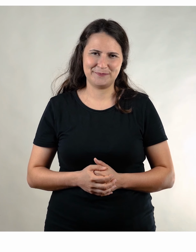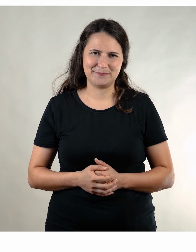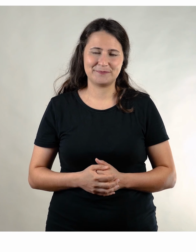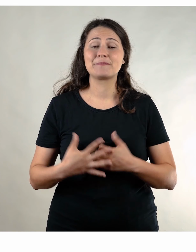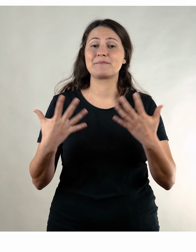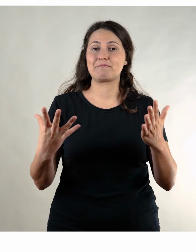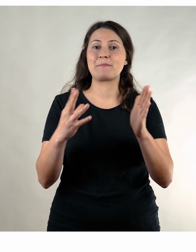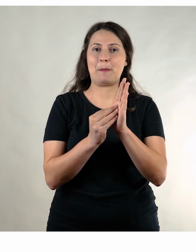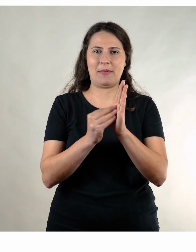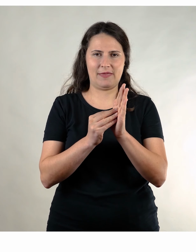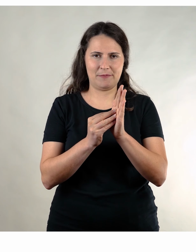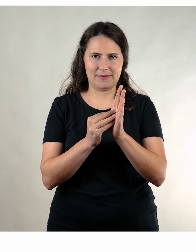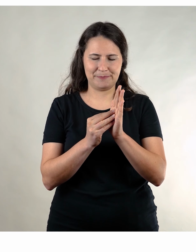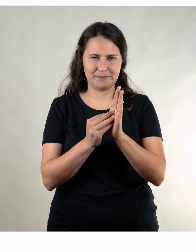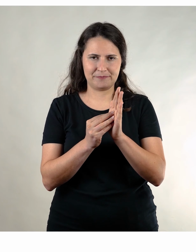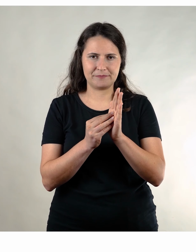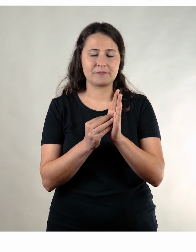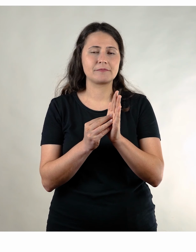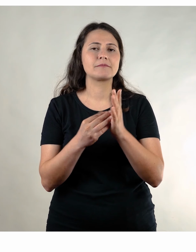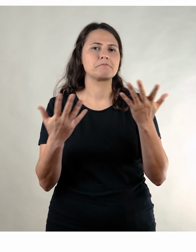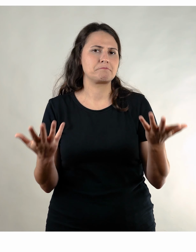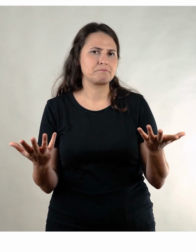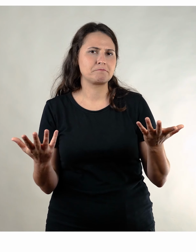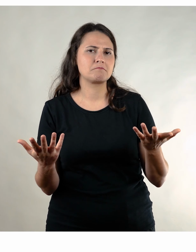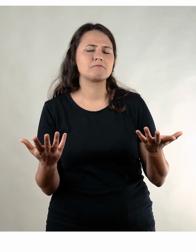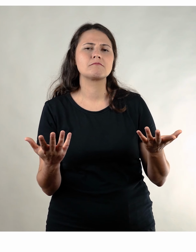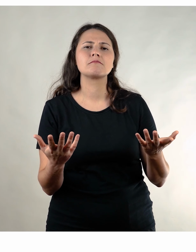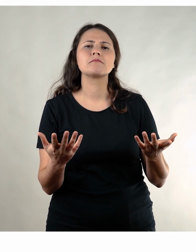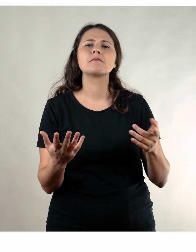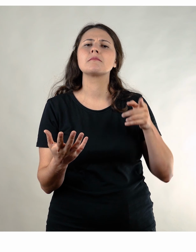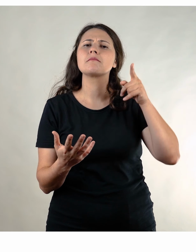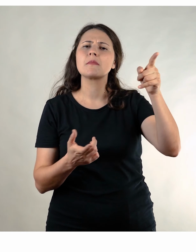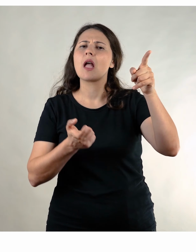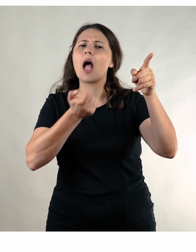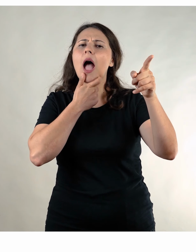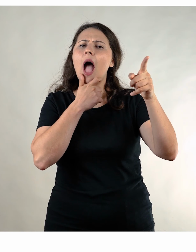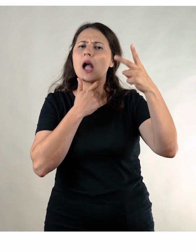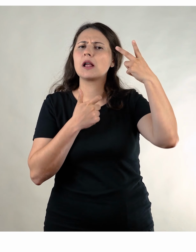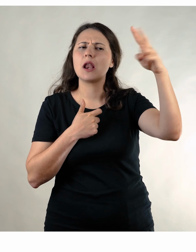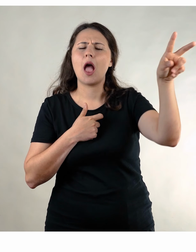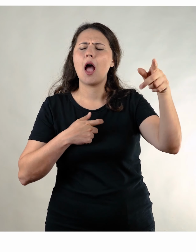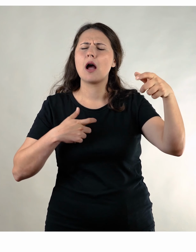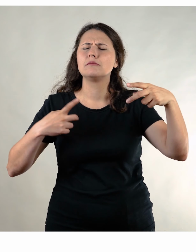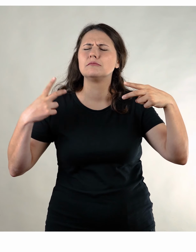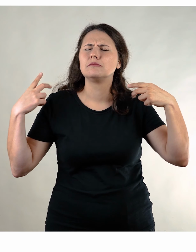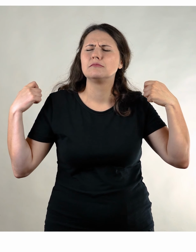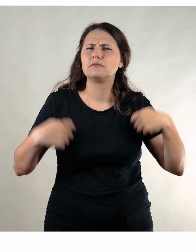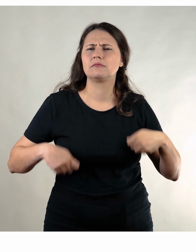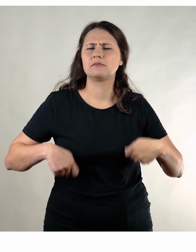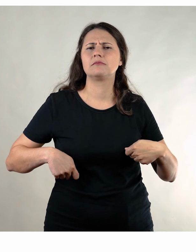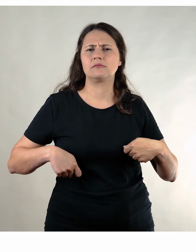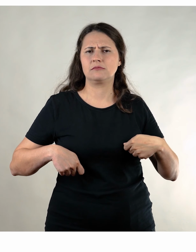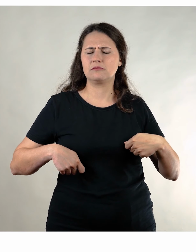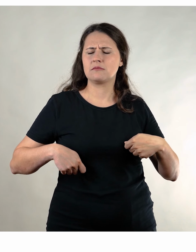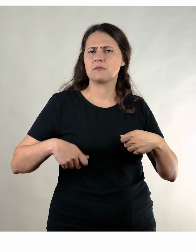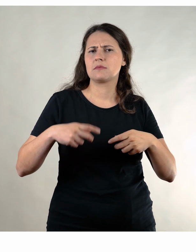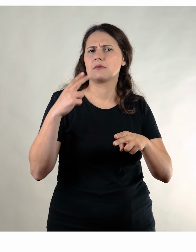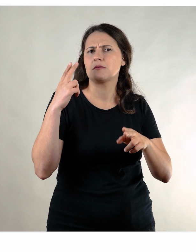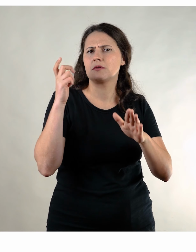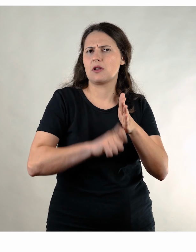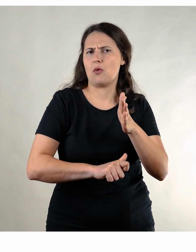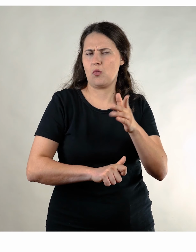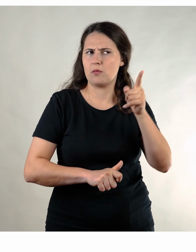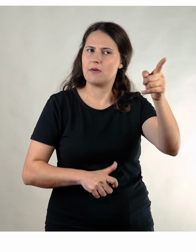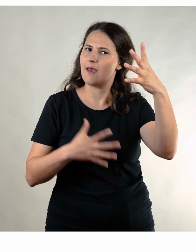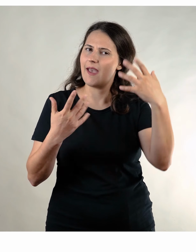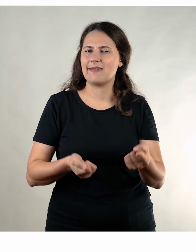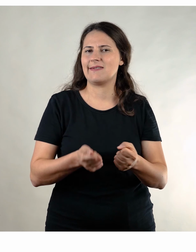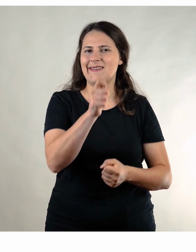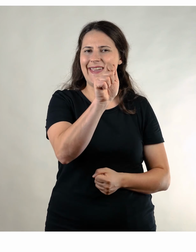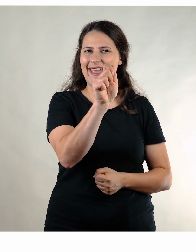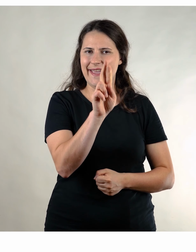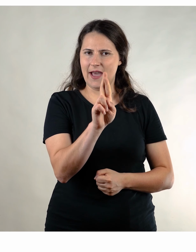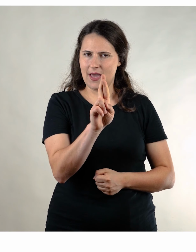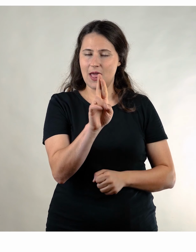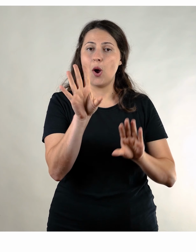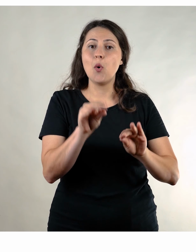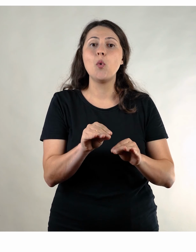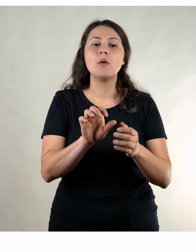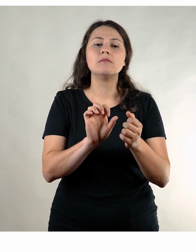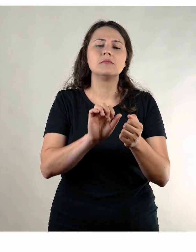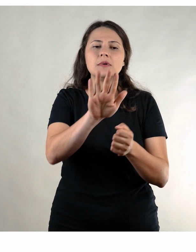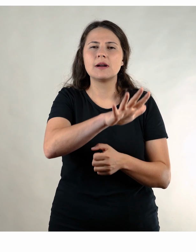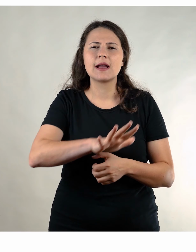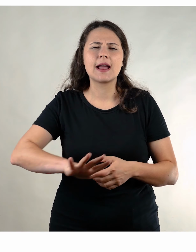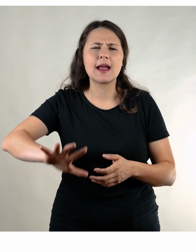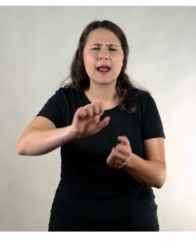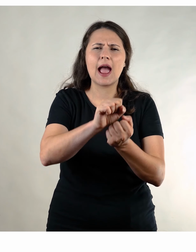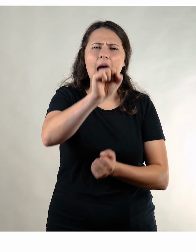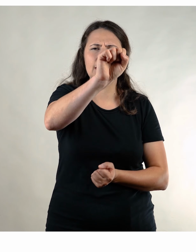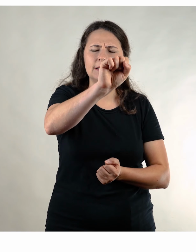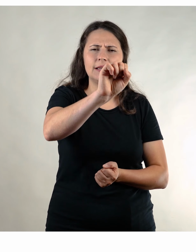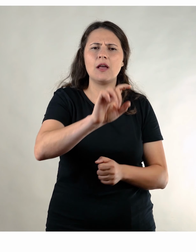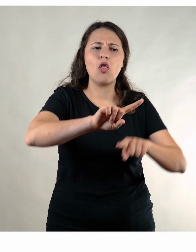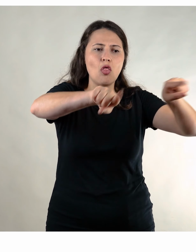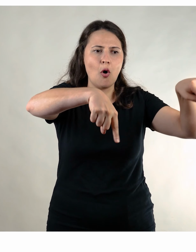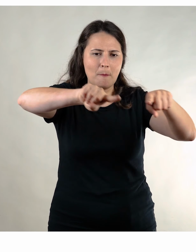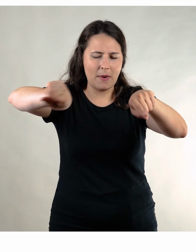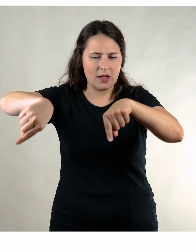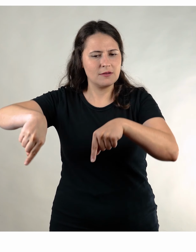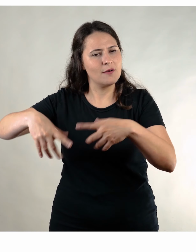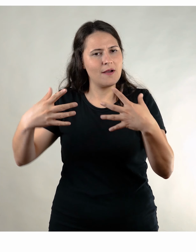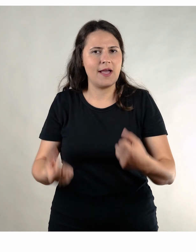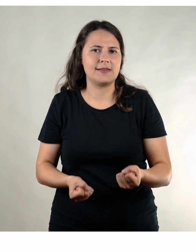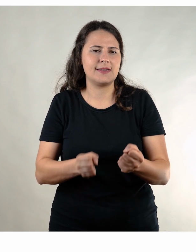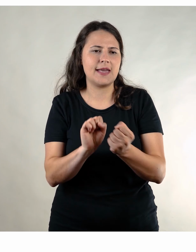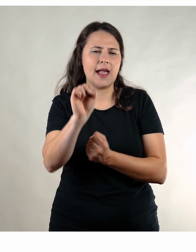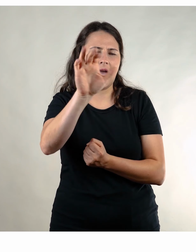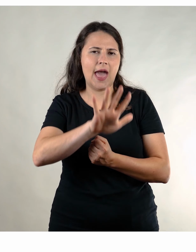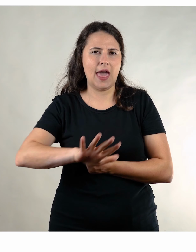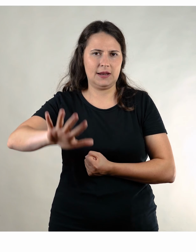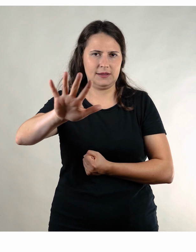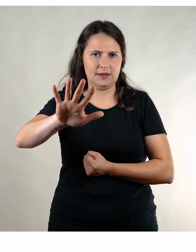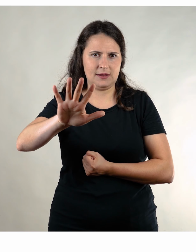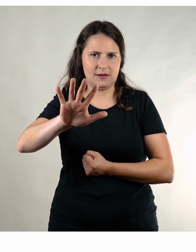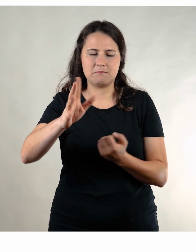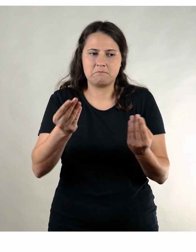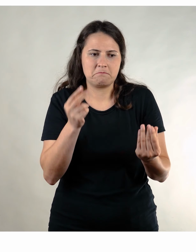Για παράδειγμα, ένα βρετανικό θέρετρο , χρησιμοποιεί επαυξημένη πραγματικότητα για τους χάρτες που τοποθετεί στα δωμάτια.